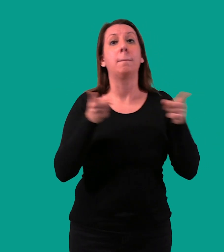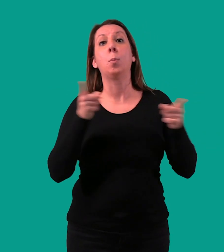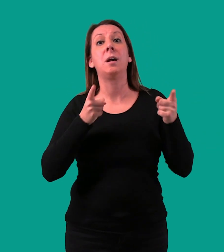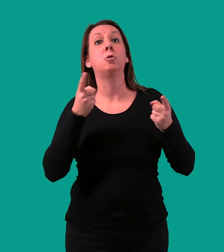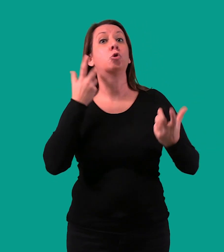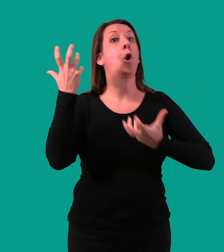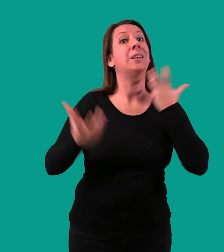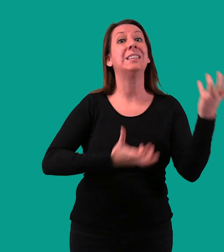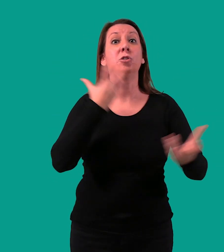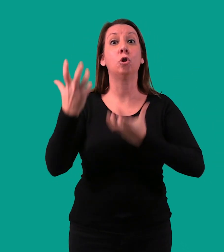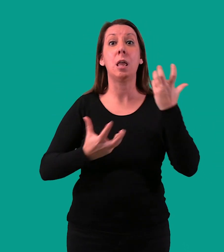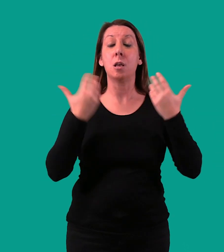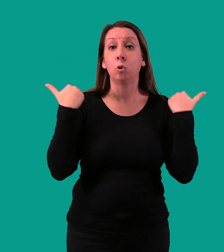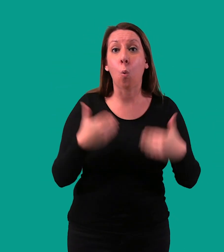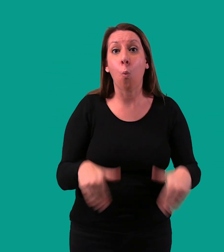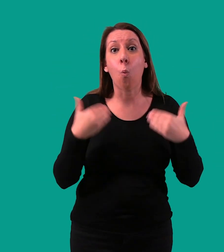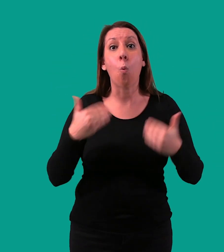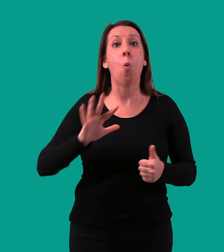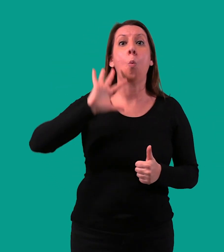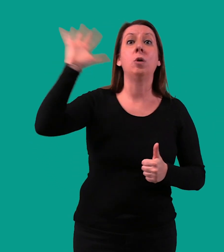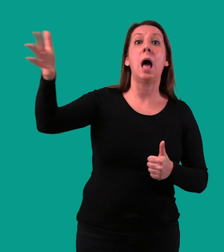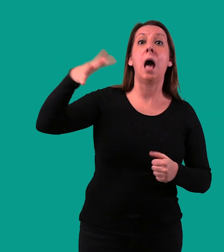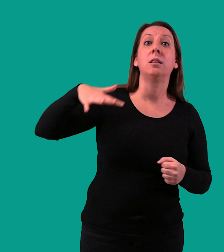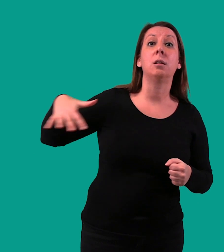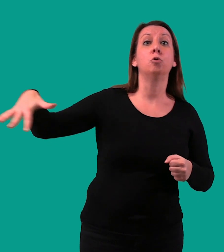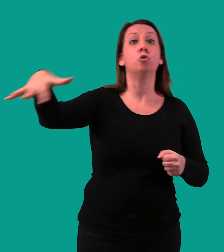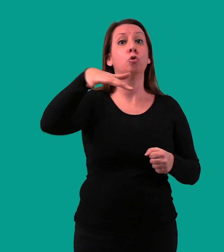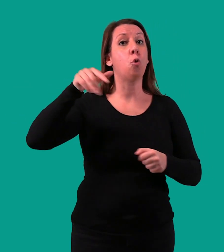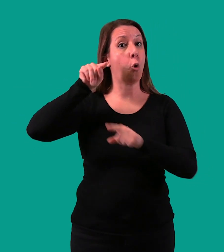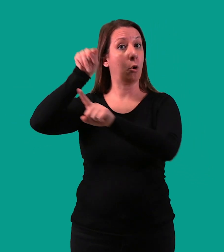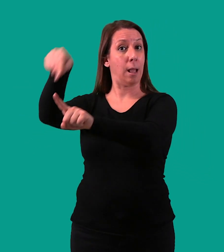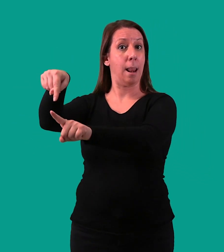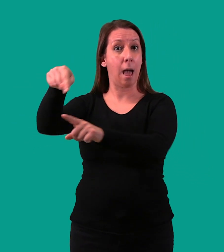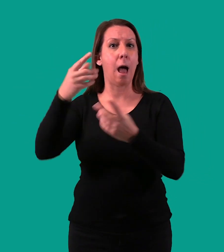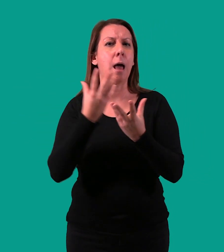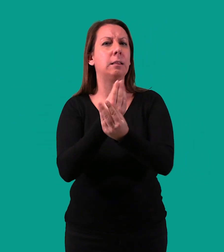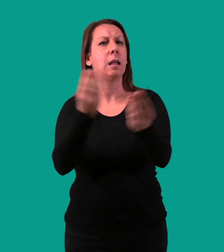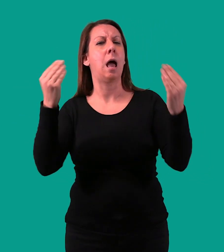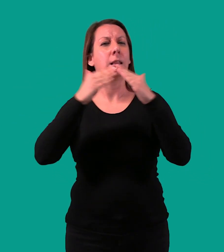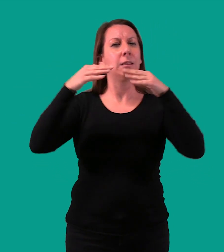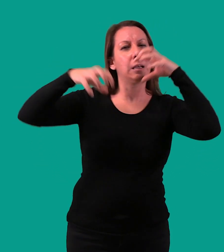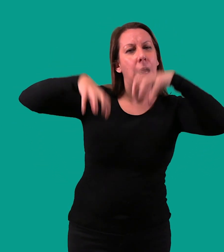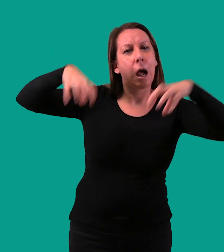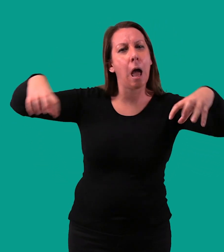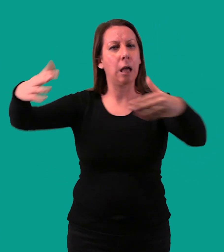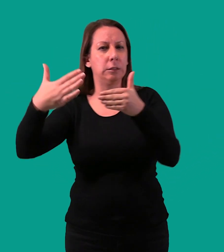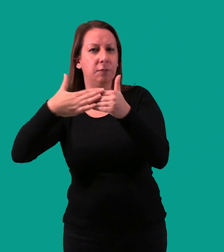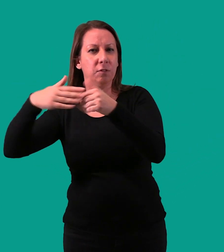Se c'è un'emergenza allarmante incendio in un altro villaggio che minaccia diversi edifici,